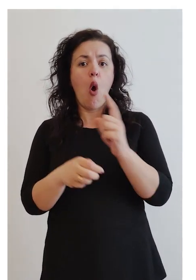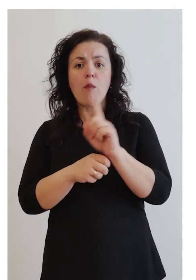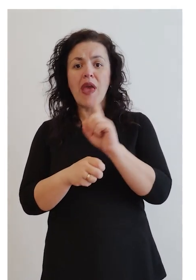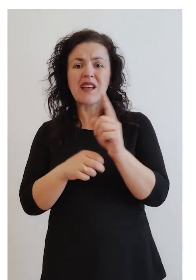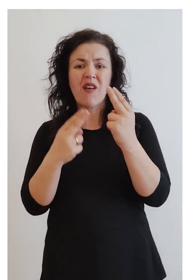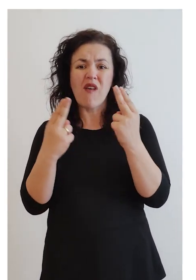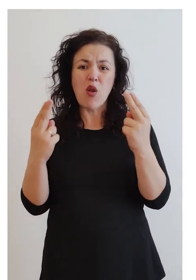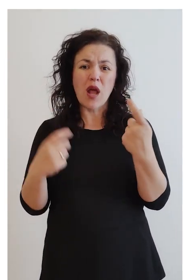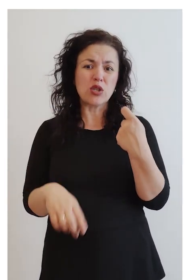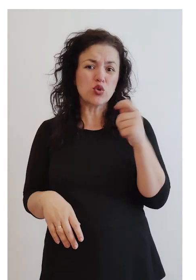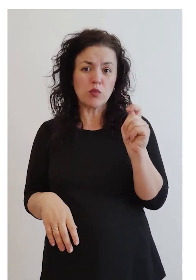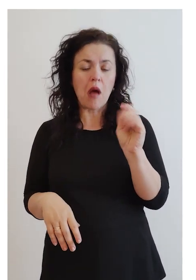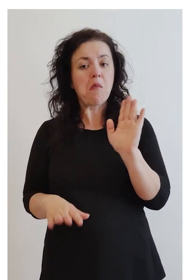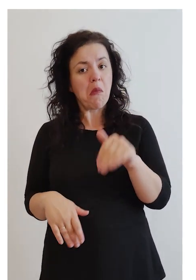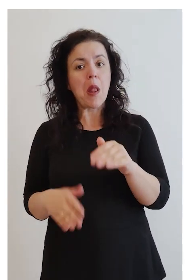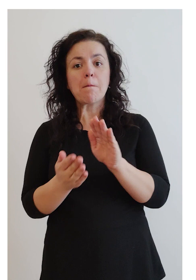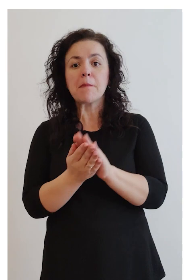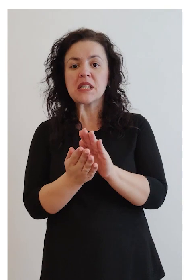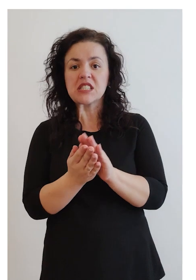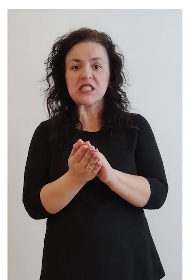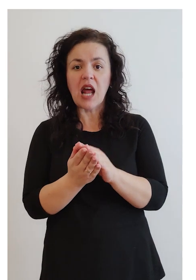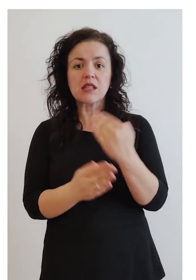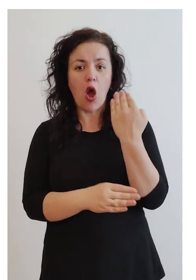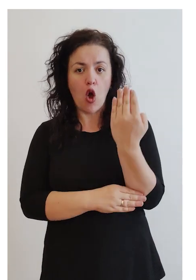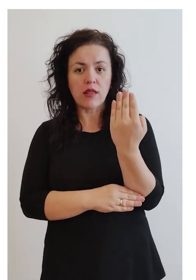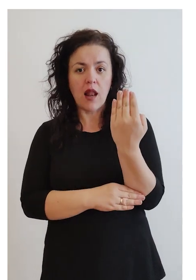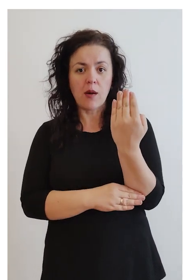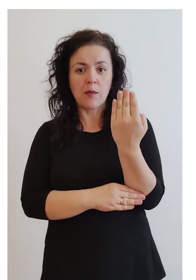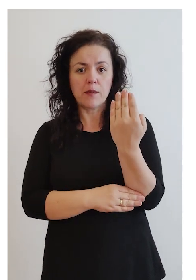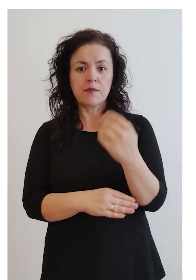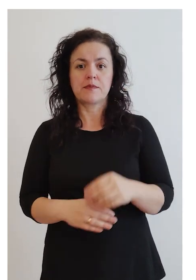Urmați sfaturile locale cu privire la zonele sigure.